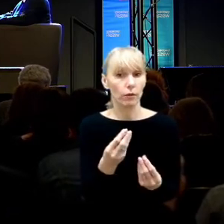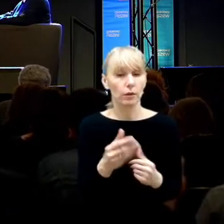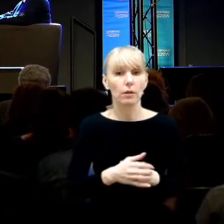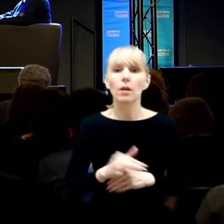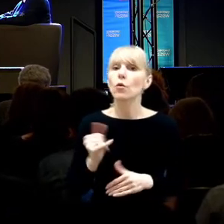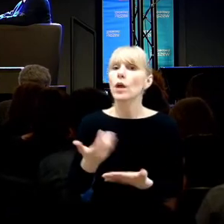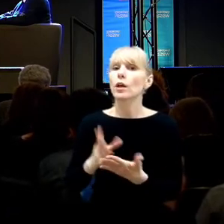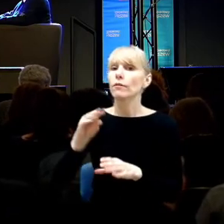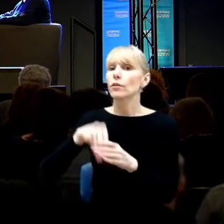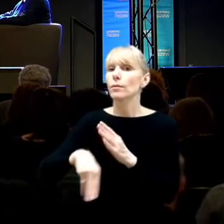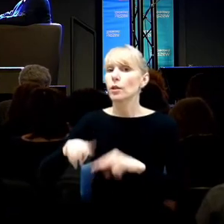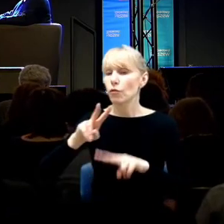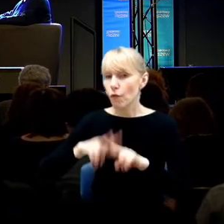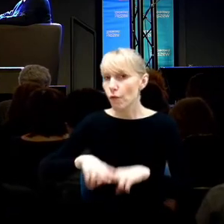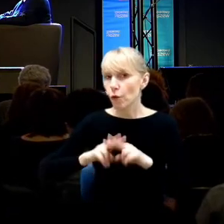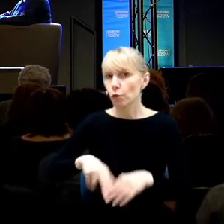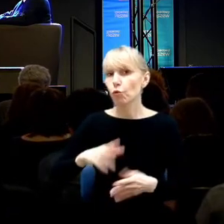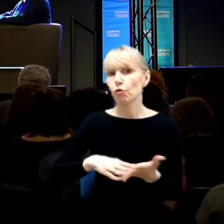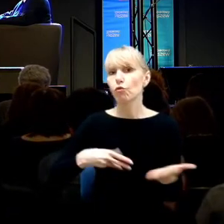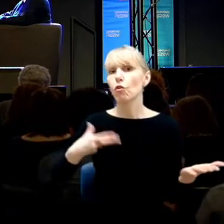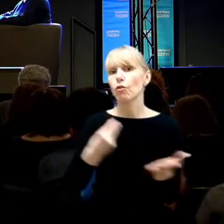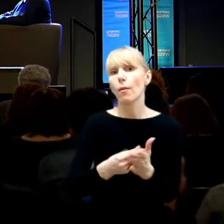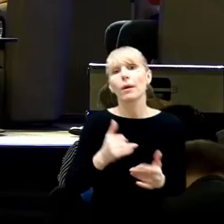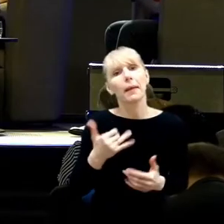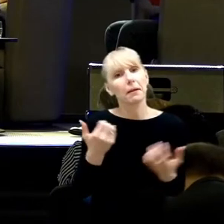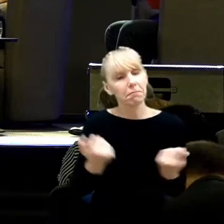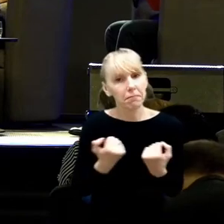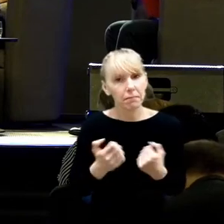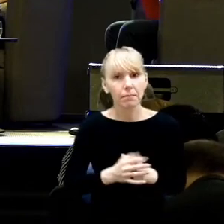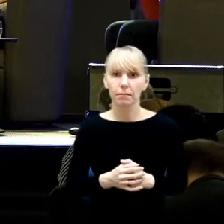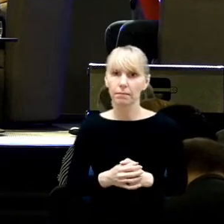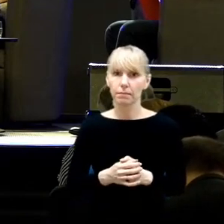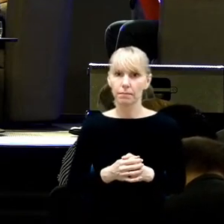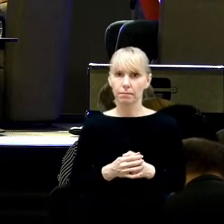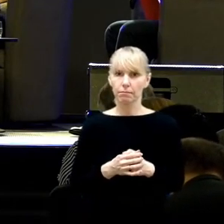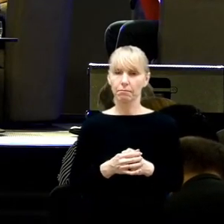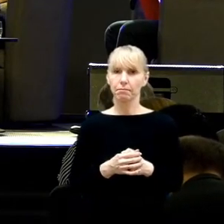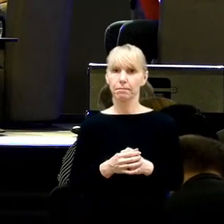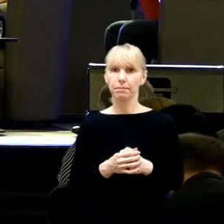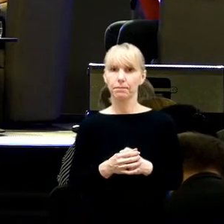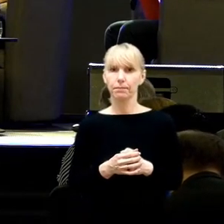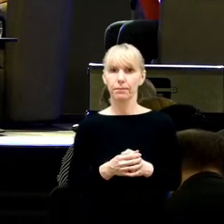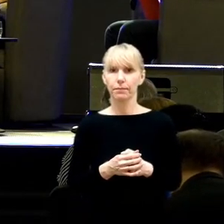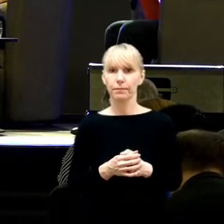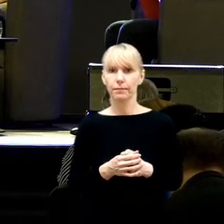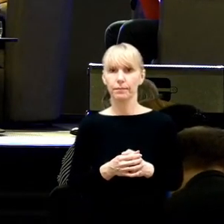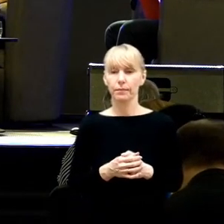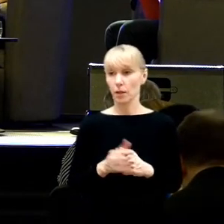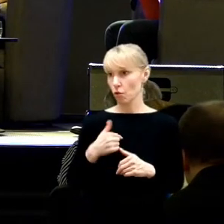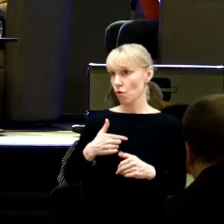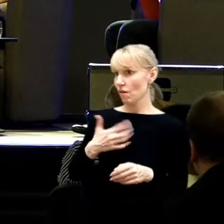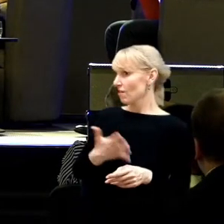To bardzo ciekawe dane. Nie dziwią mnie dlatego, że to co robimy,